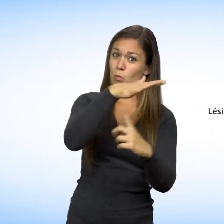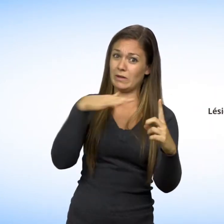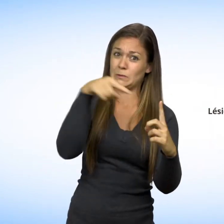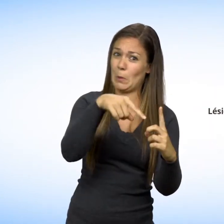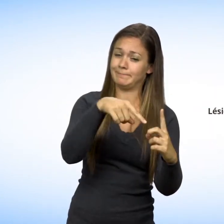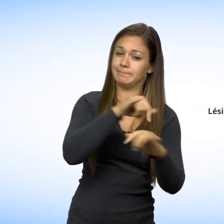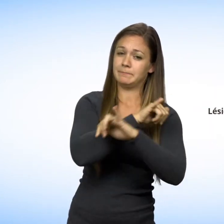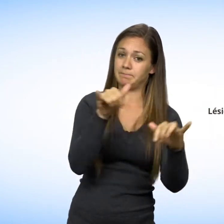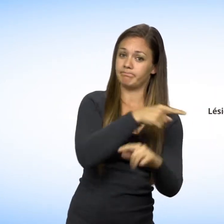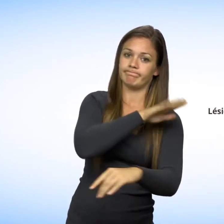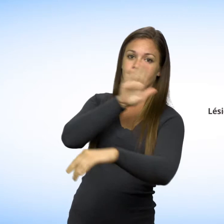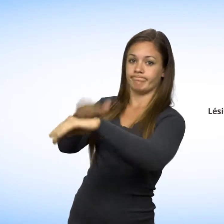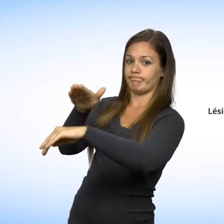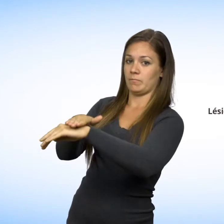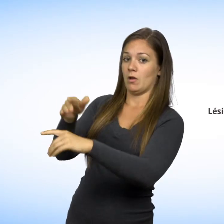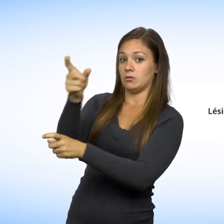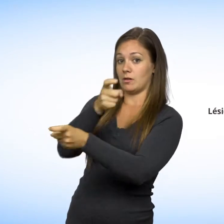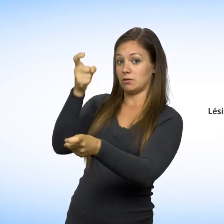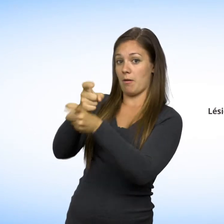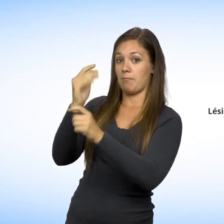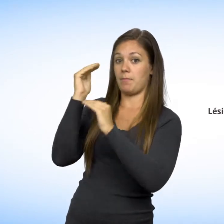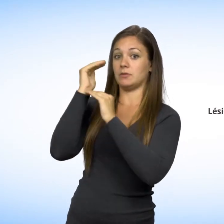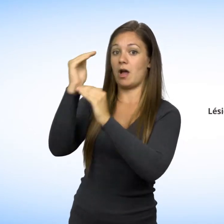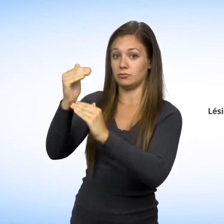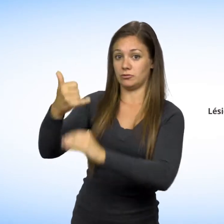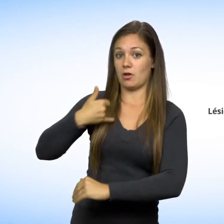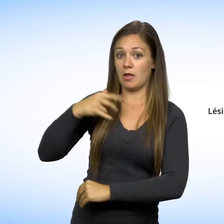Sa situation est signalée au Directeur de la protection de la jeunesse.